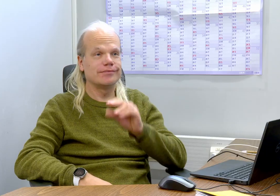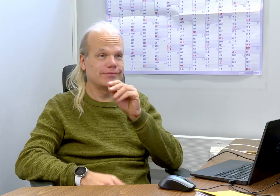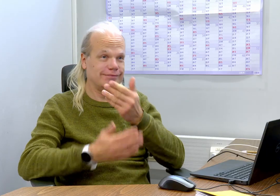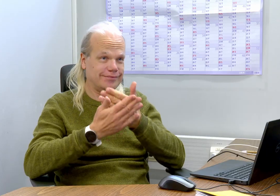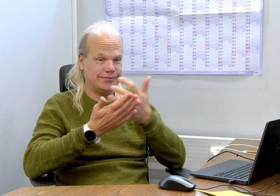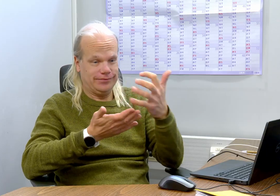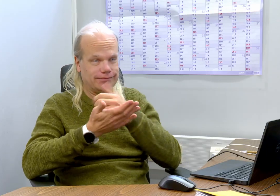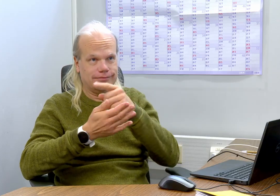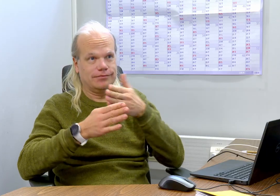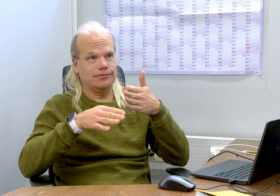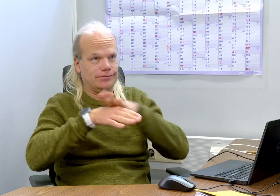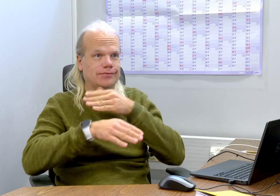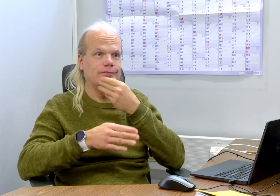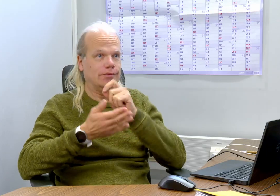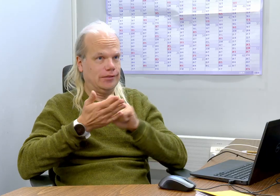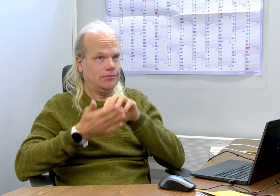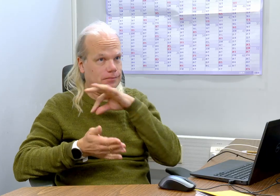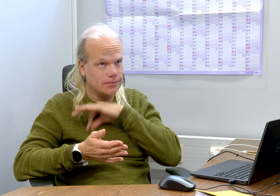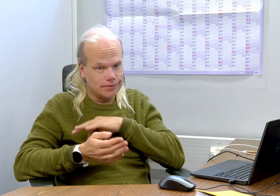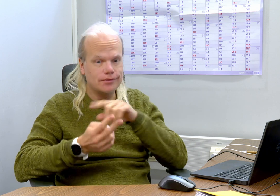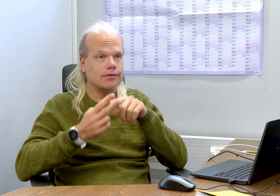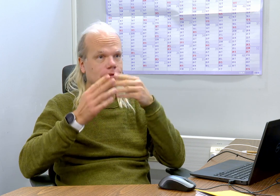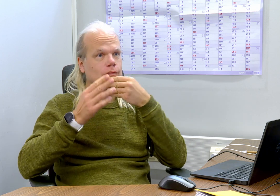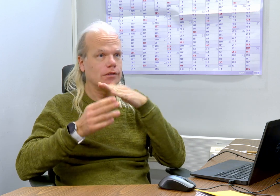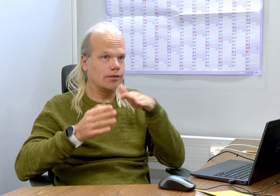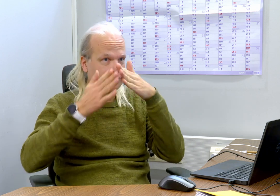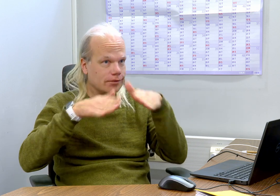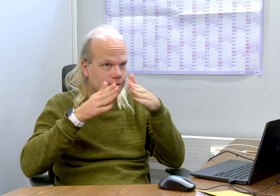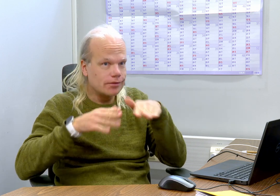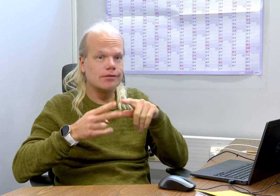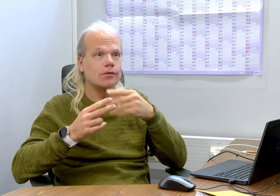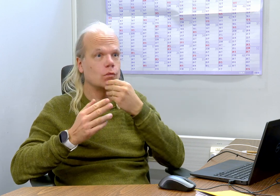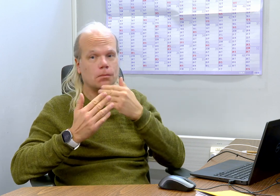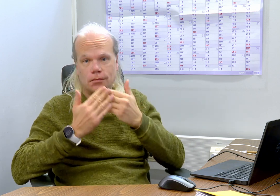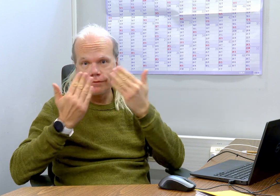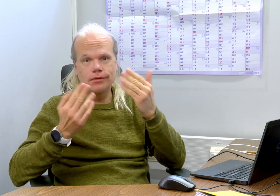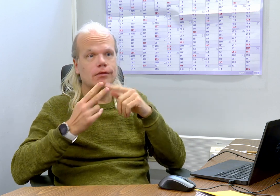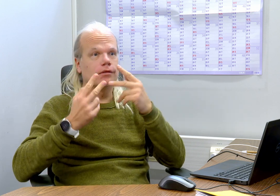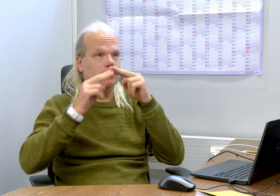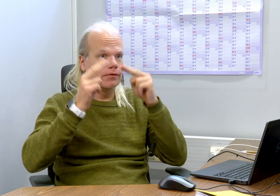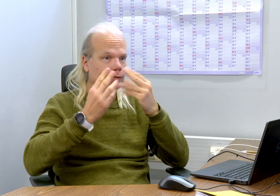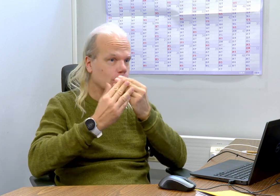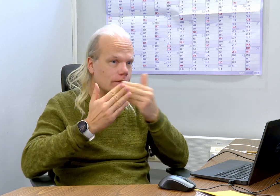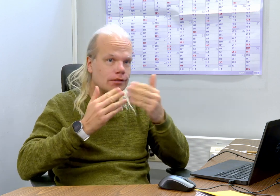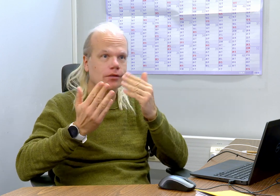Se raha käytetään nuorisosihteerin palkkaan - sekä nuortenleirien, nuorisopäivien, kansainvälisen yhteistyön, -